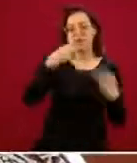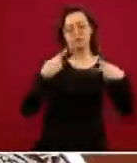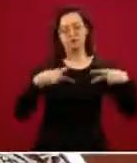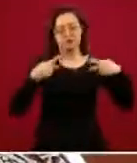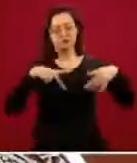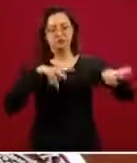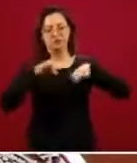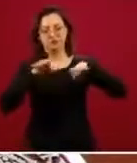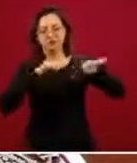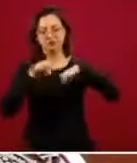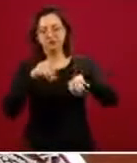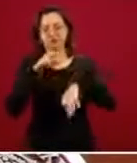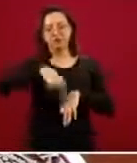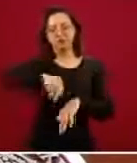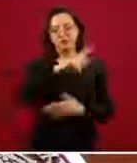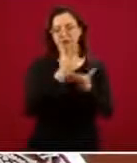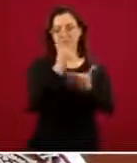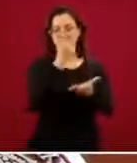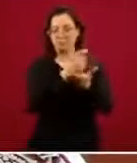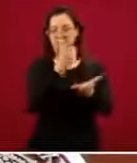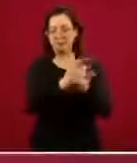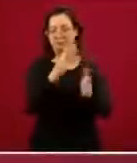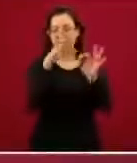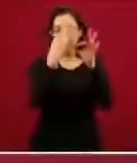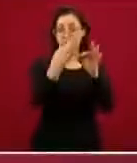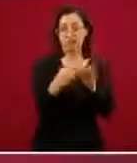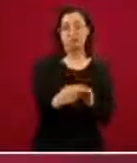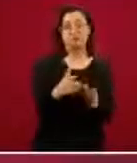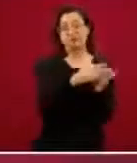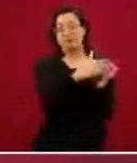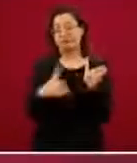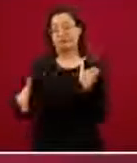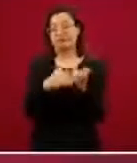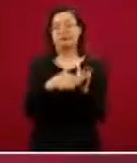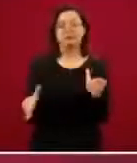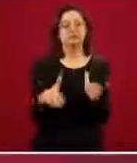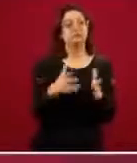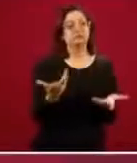Entonces, sí estamos ahorita en un momento importante, delicado y evidentemente es una